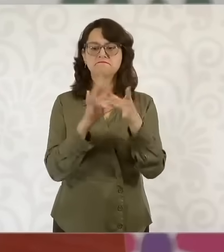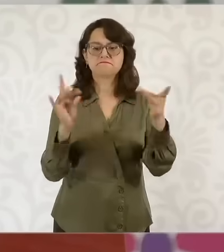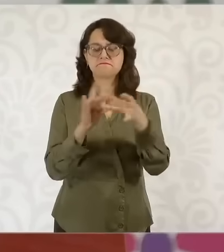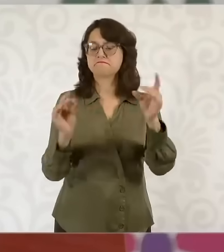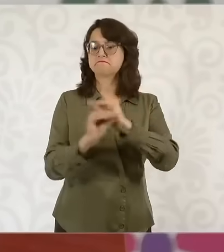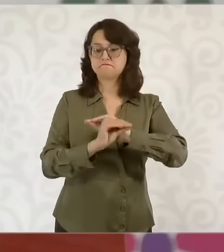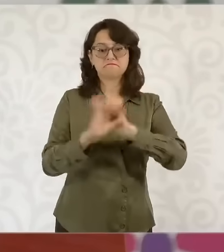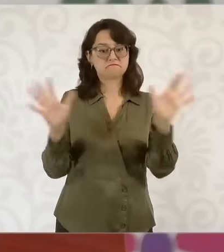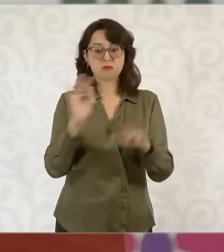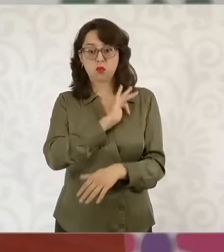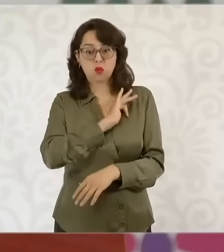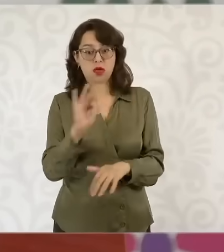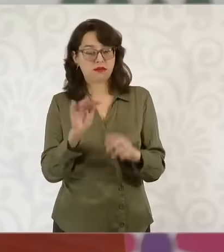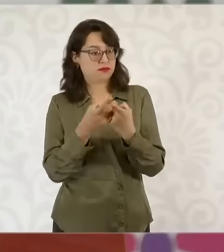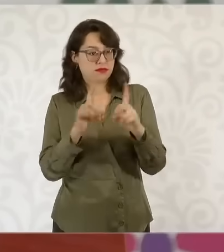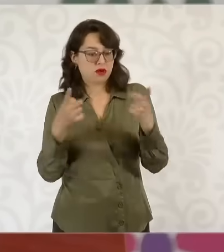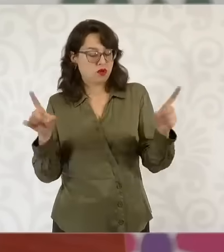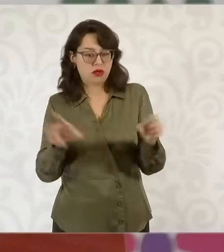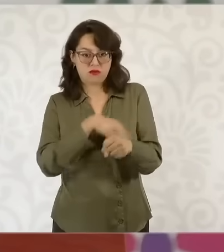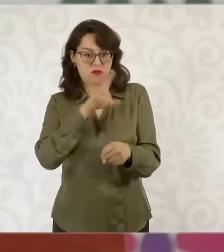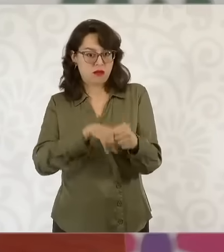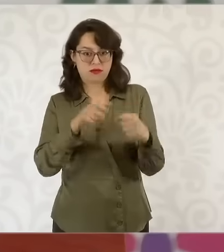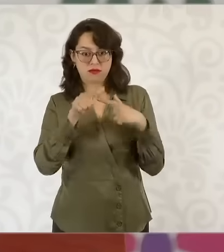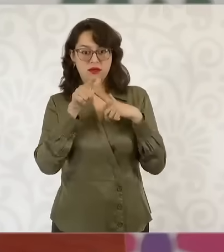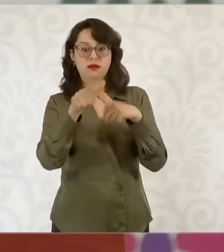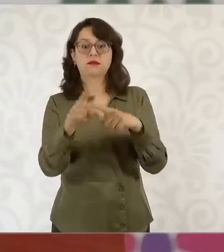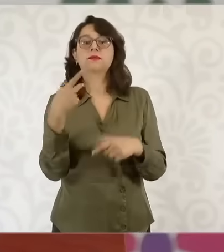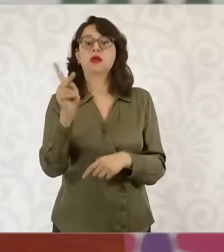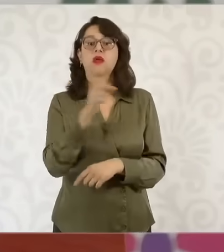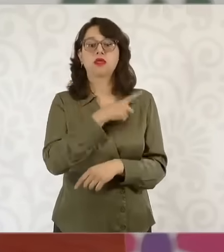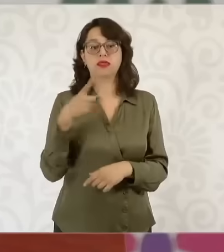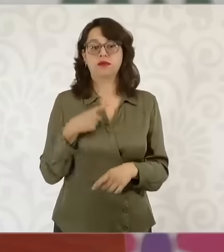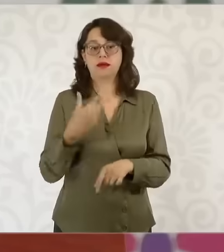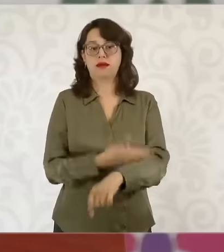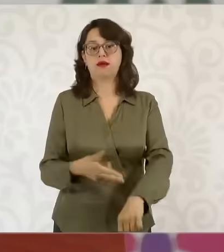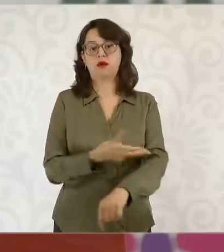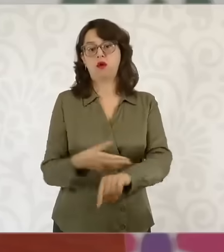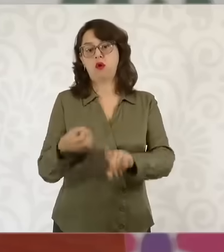puedan desarrollarse. Lo que sí estamos pidiendo es que las sociedades de autoabasto se pongan en